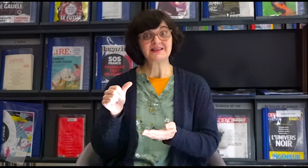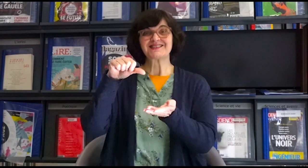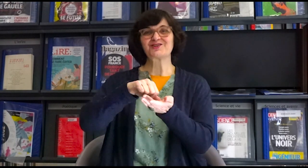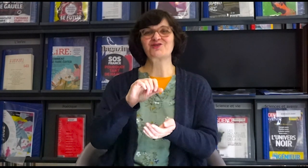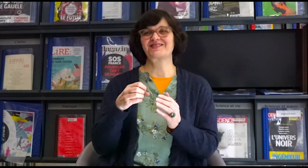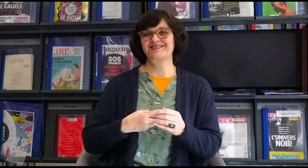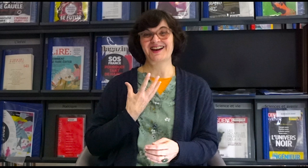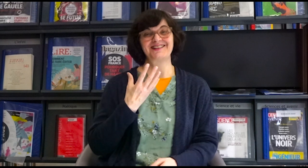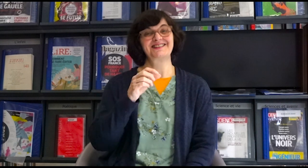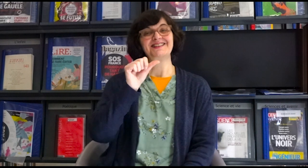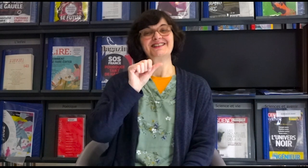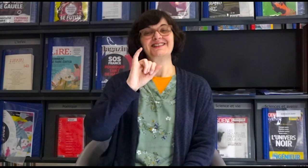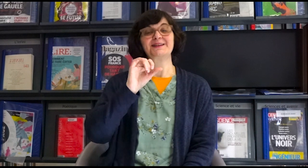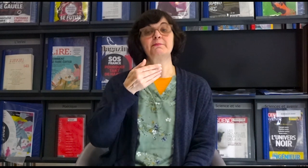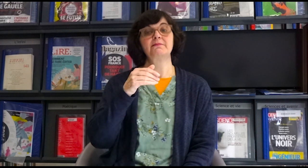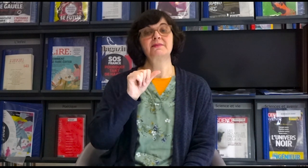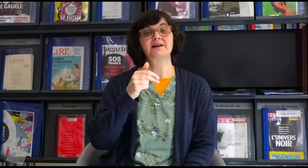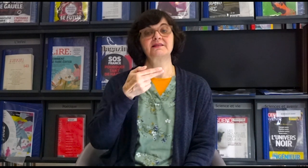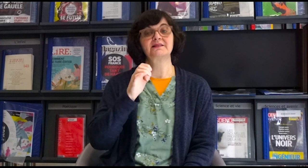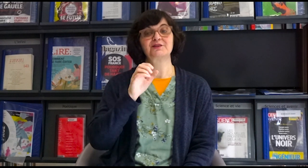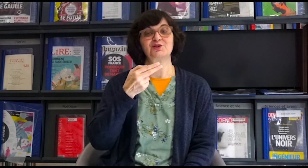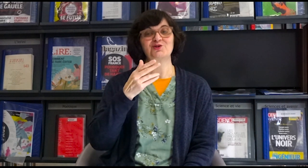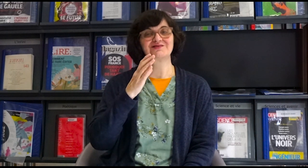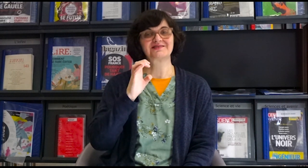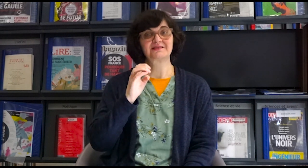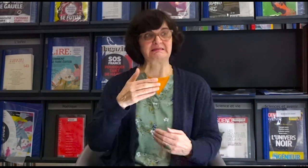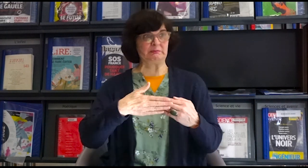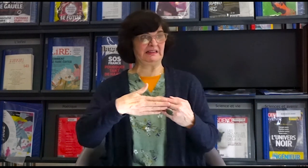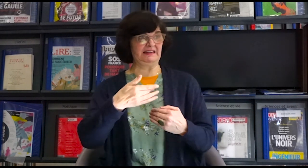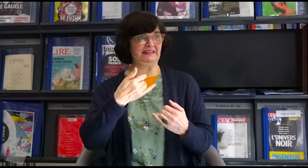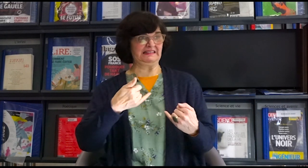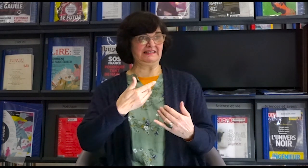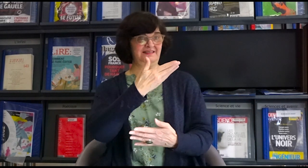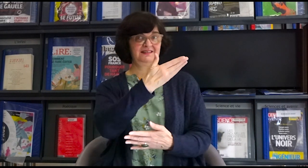des œuvres originales de cet artiste seront aussi exposées au Centre d’Art Immanence